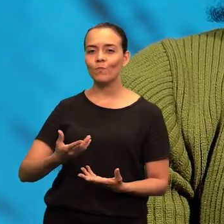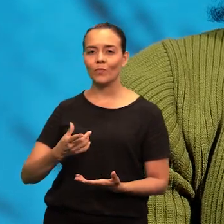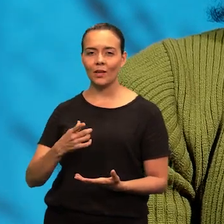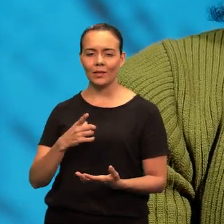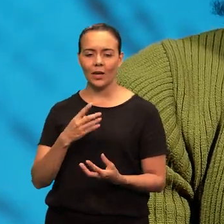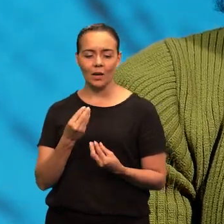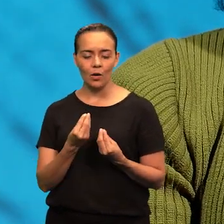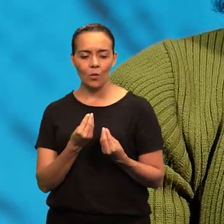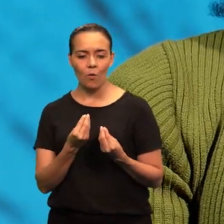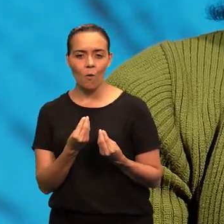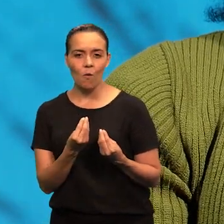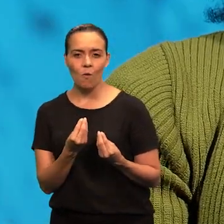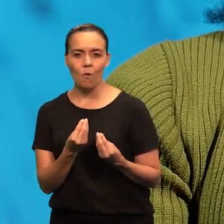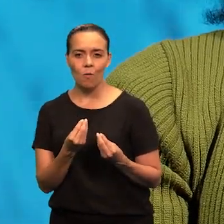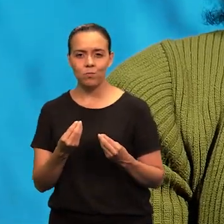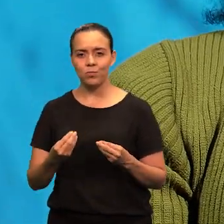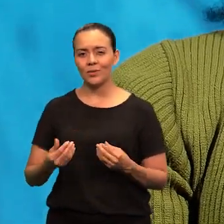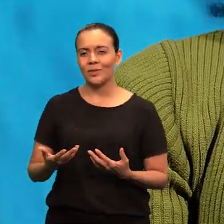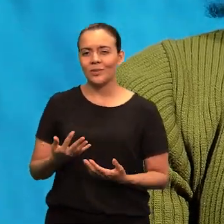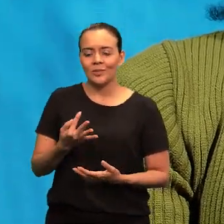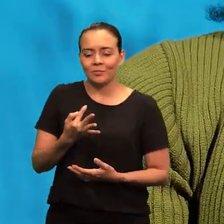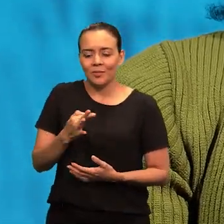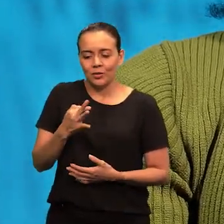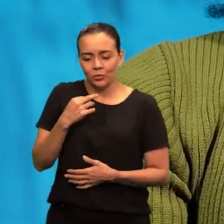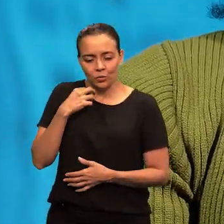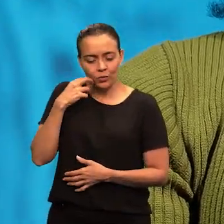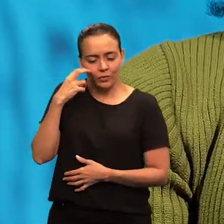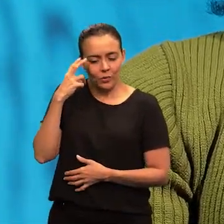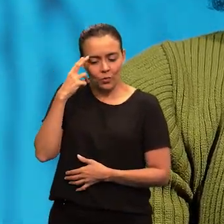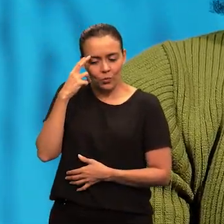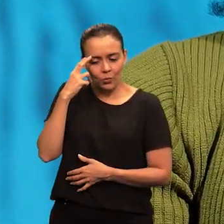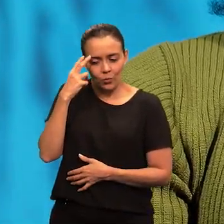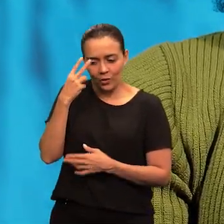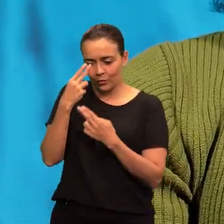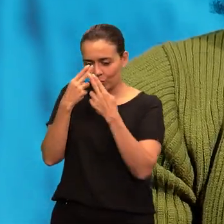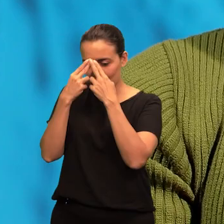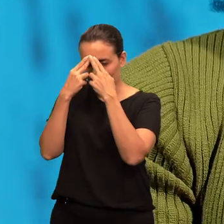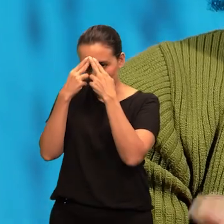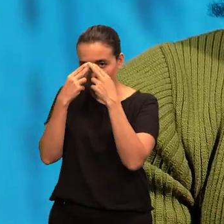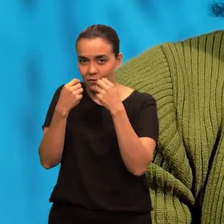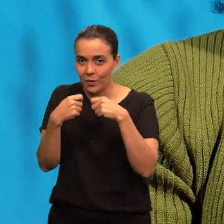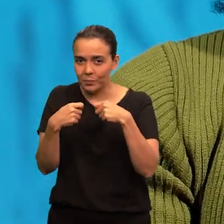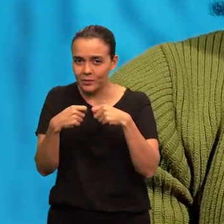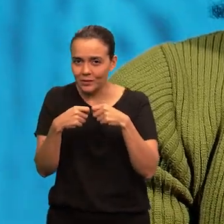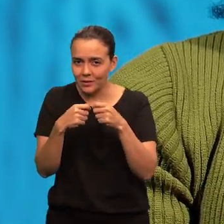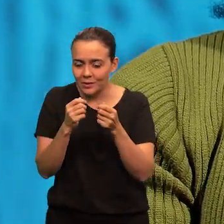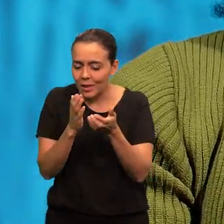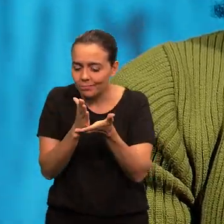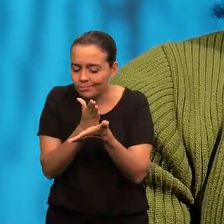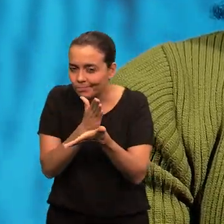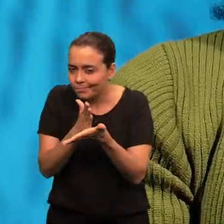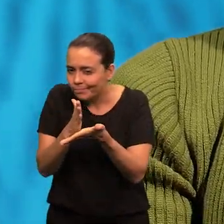as afecções da dor, da vergonha, do trauma, elas vão precisar ser revolvidas.